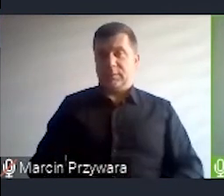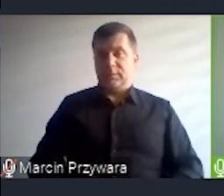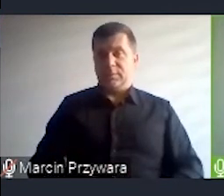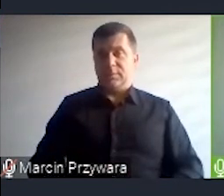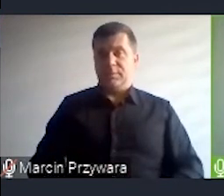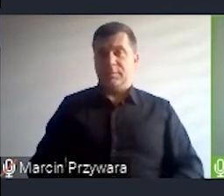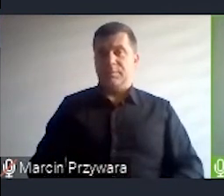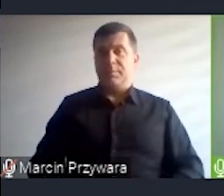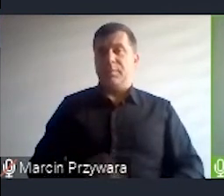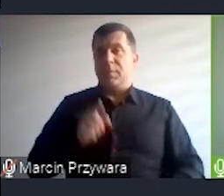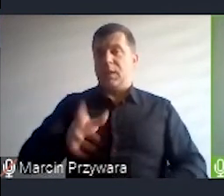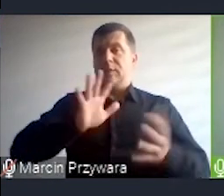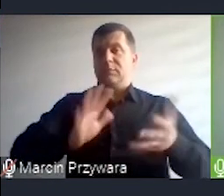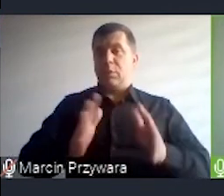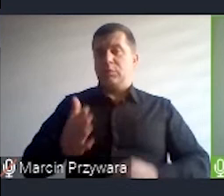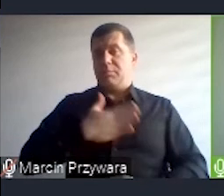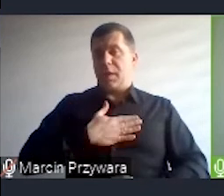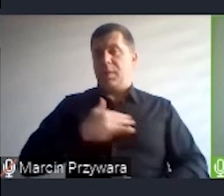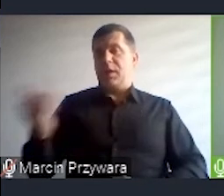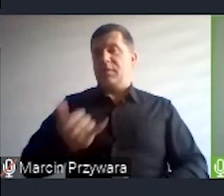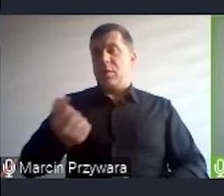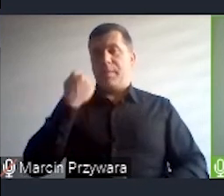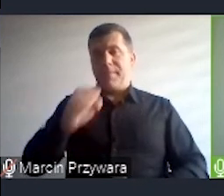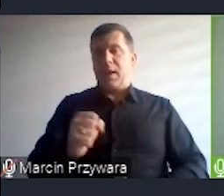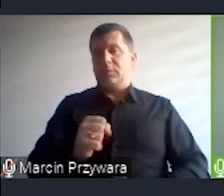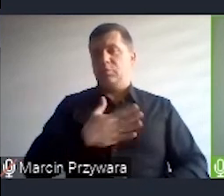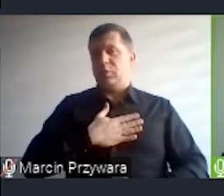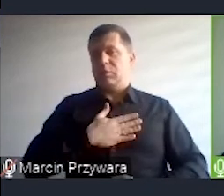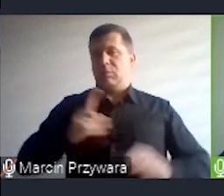i tym sposobem mamy tę trwałość bardzo ograniczoną.